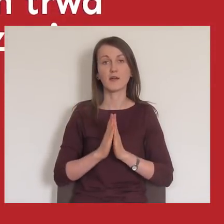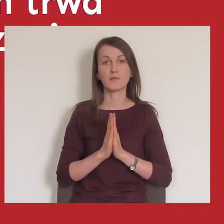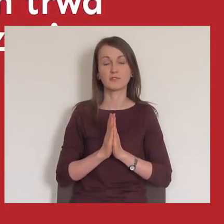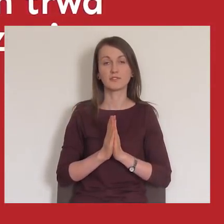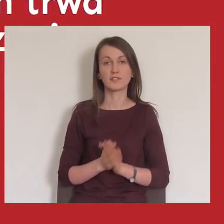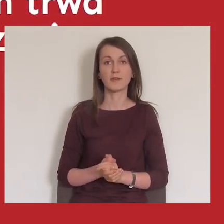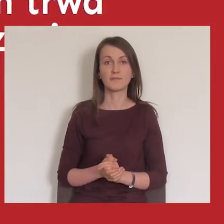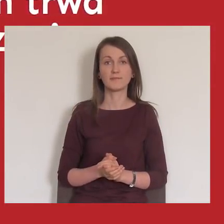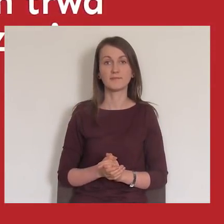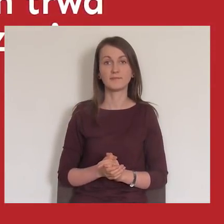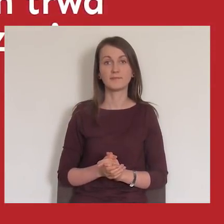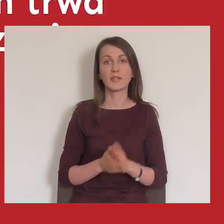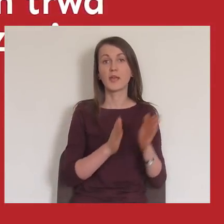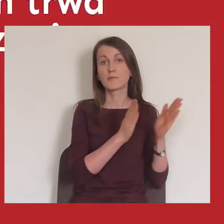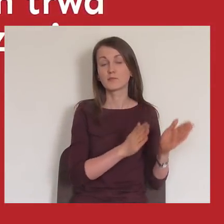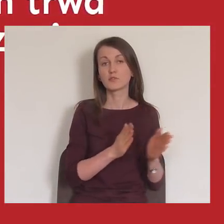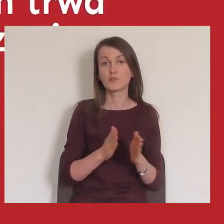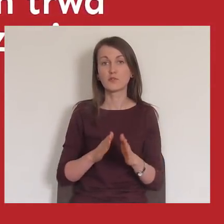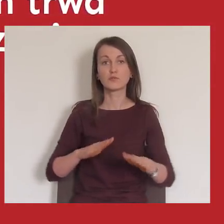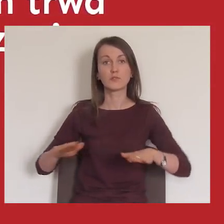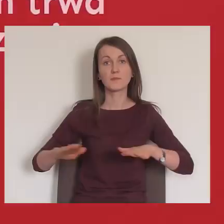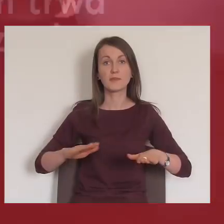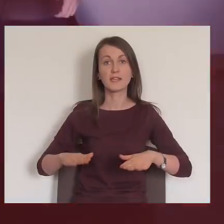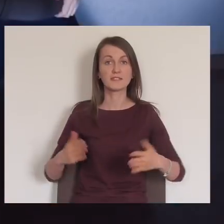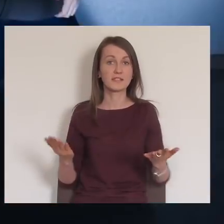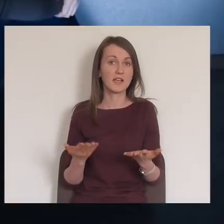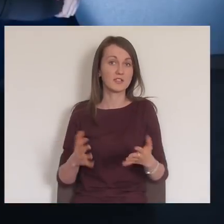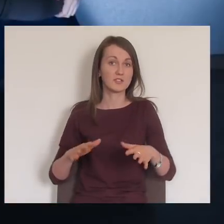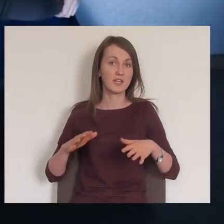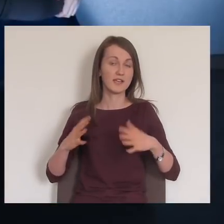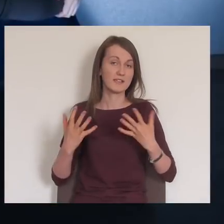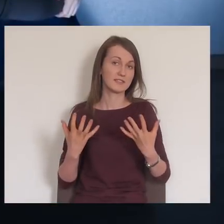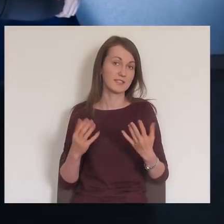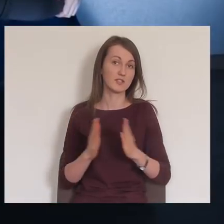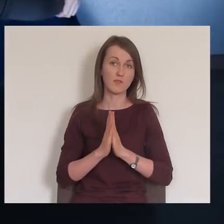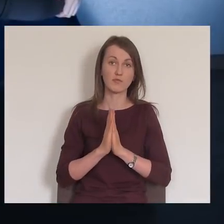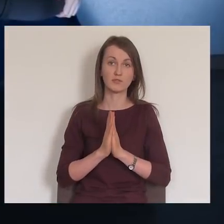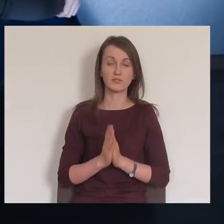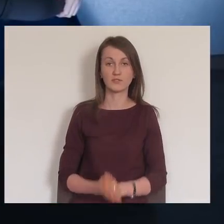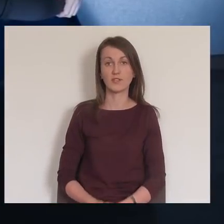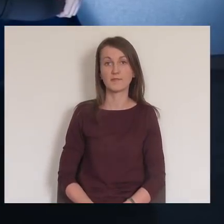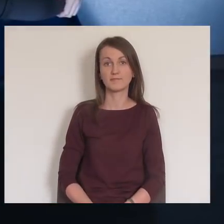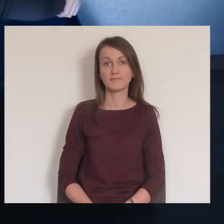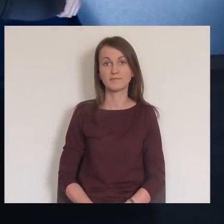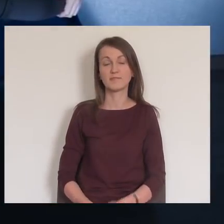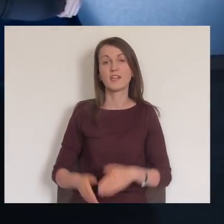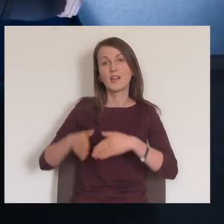W tym czasie przygotuj sobie miejsce, w którym chcesz medytować. Medytowanie przy komputerze jest bardzo trudne.